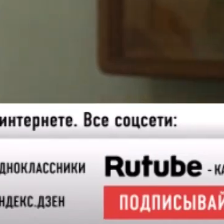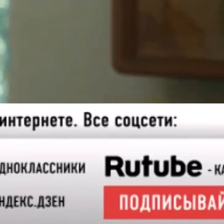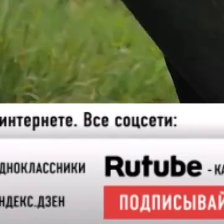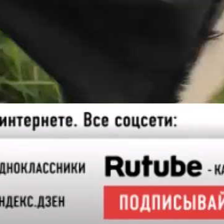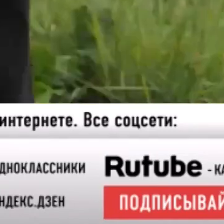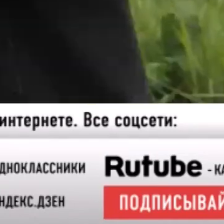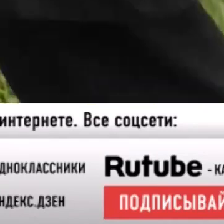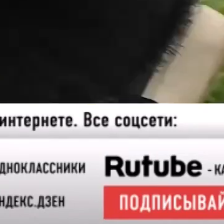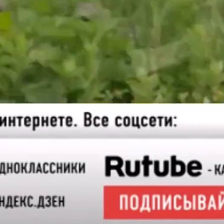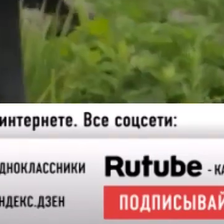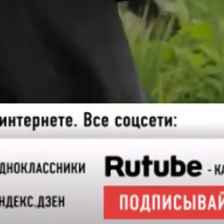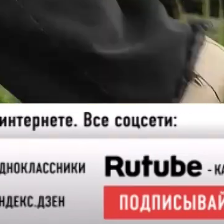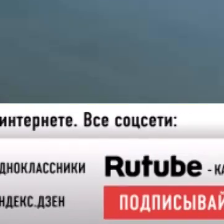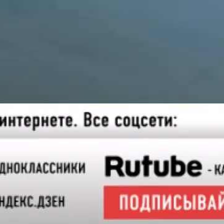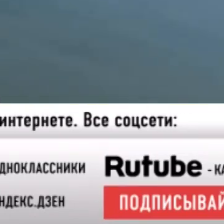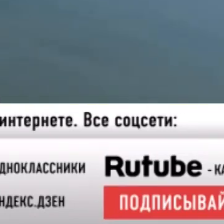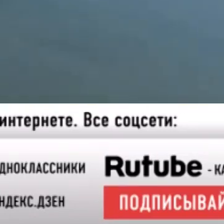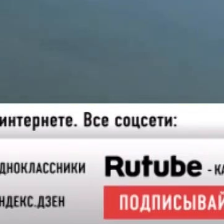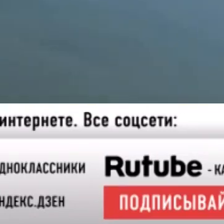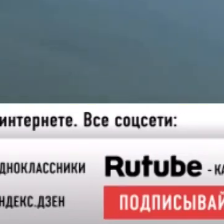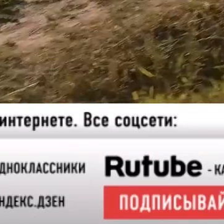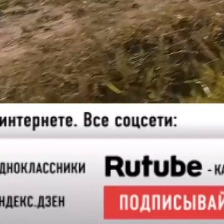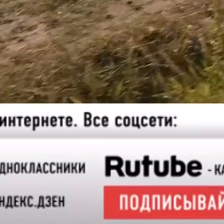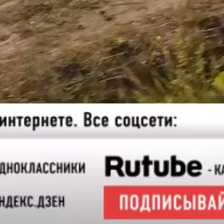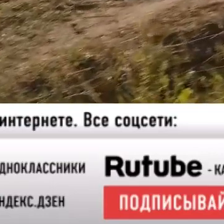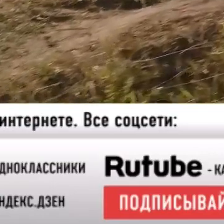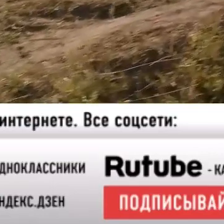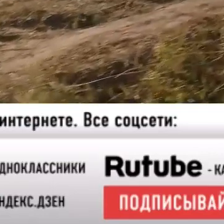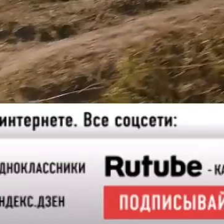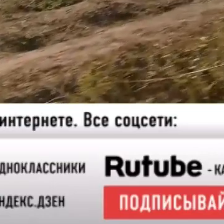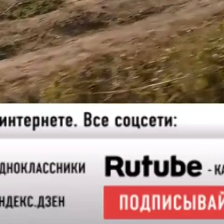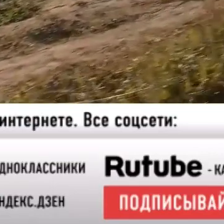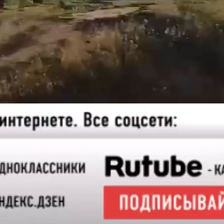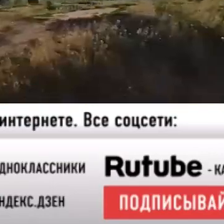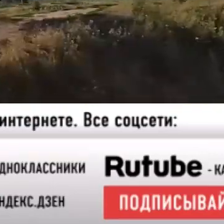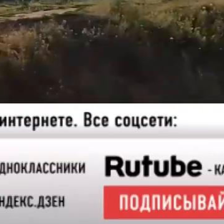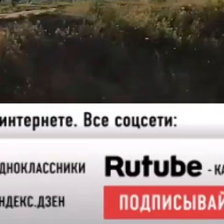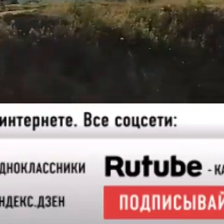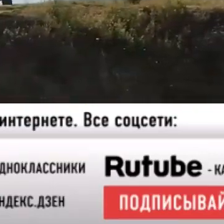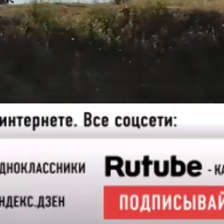преподобный Какое сказочное название клещей его озеро А вон виднеется Александрова гора